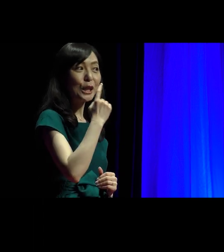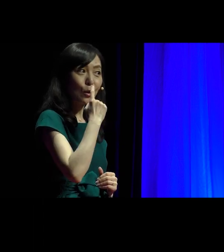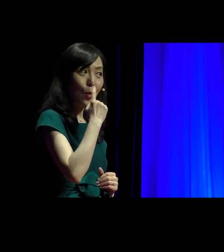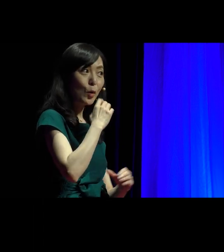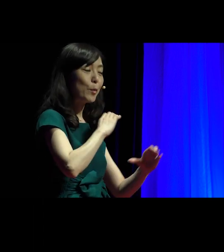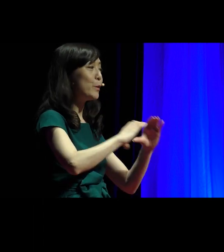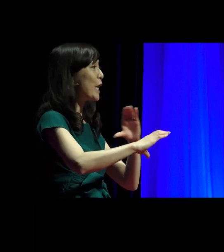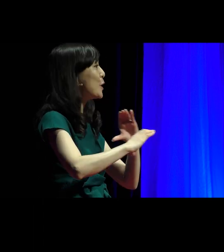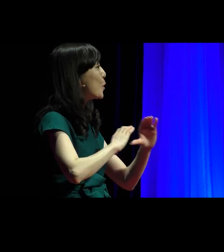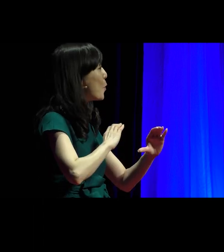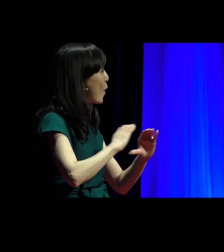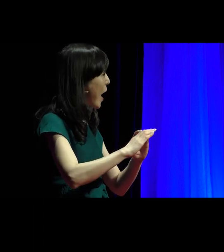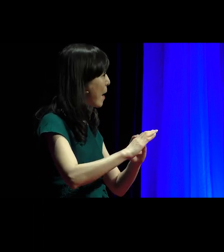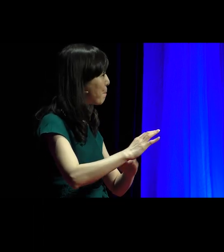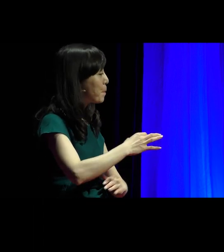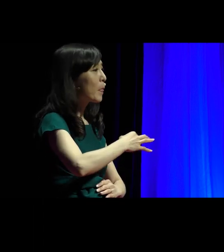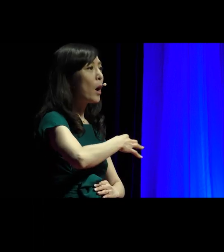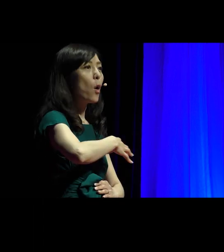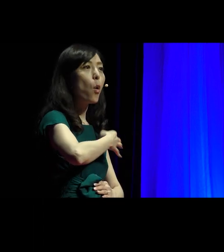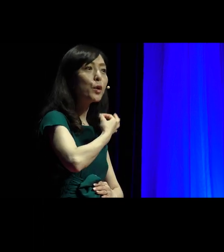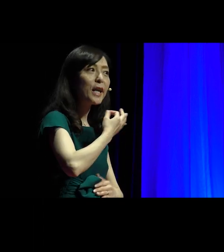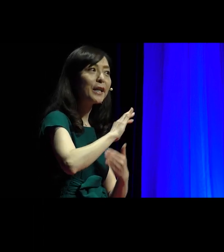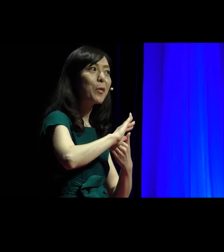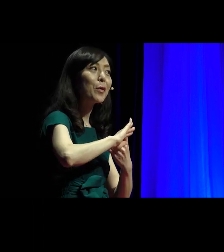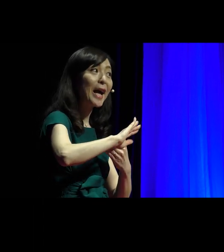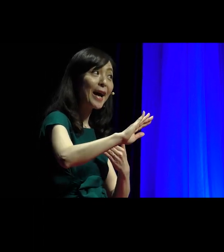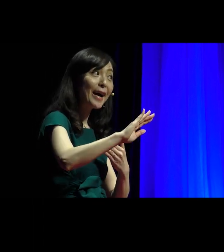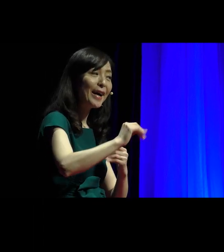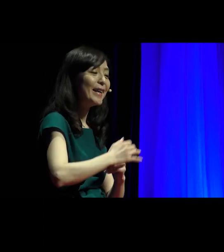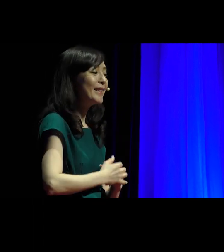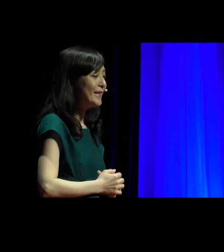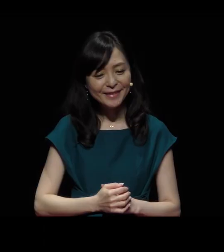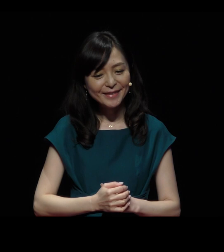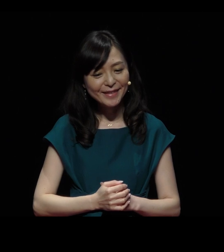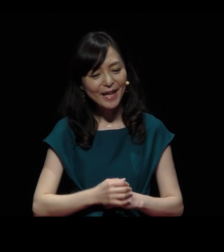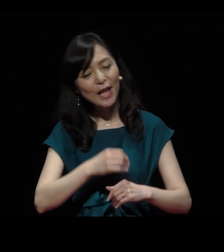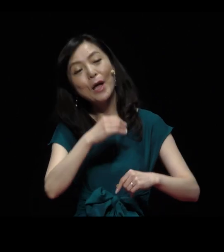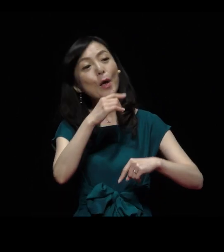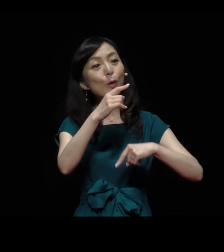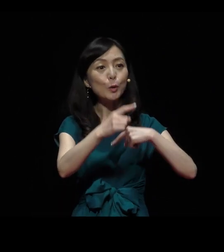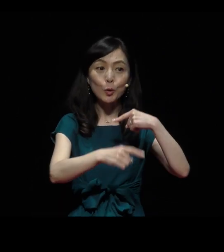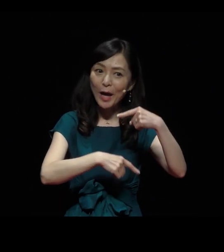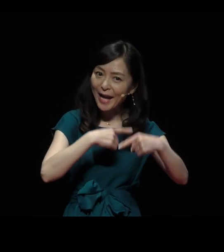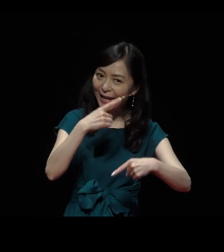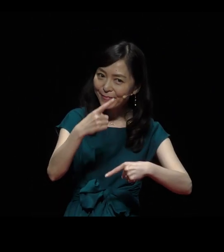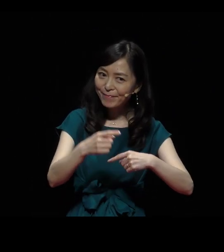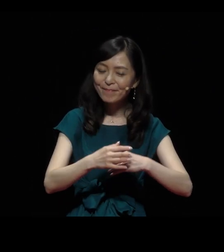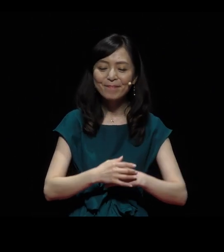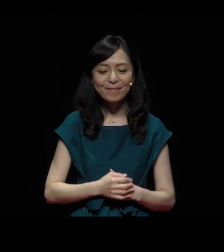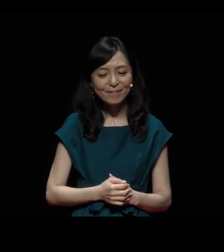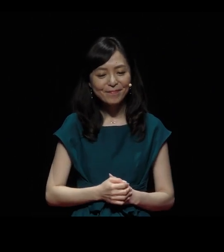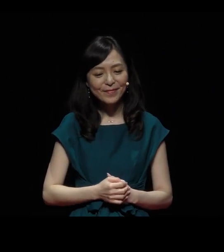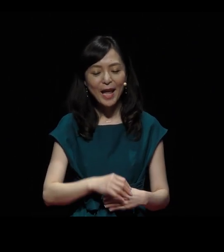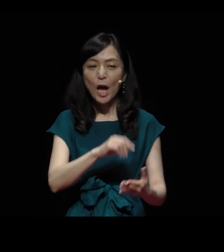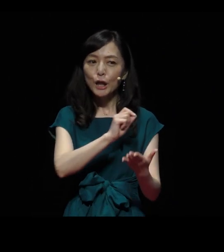Mi comunicación es más allá de la voz. Lengua de señas.